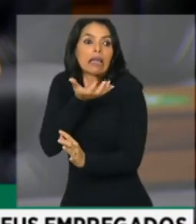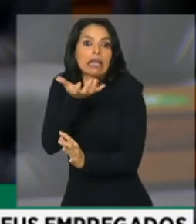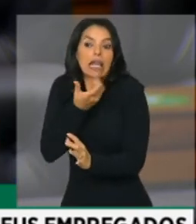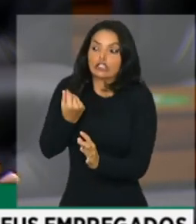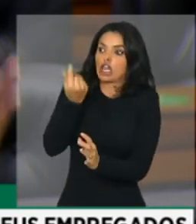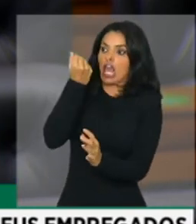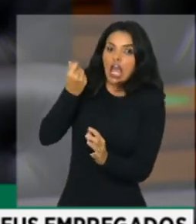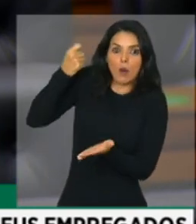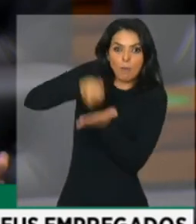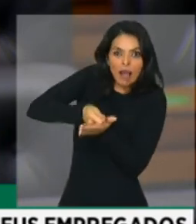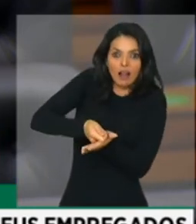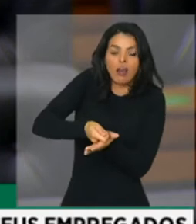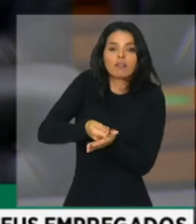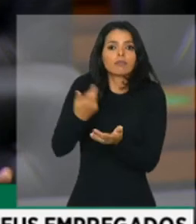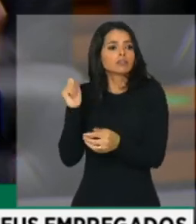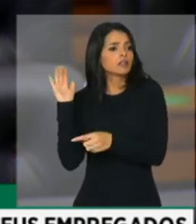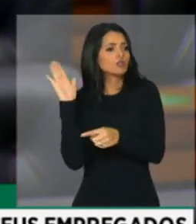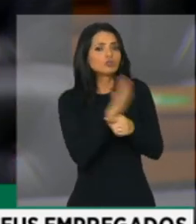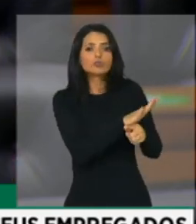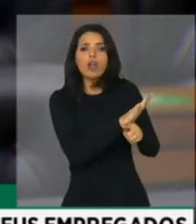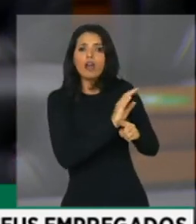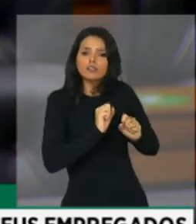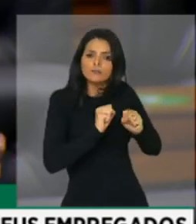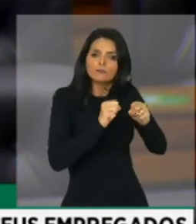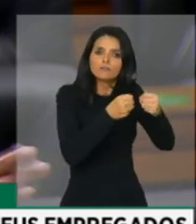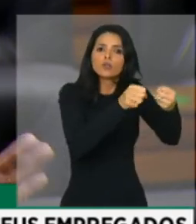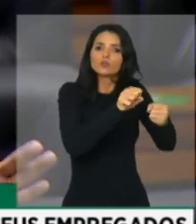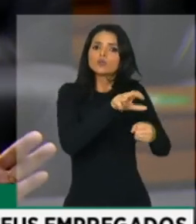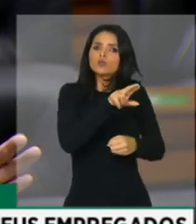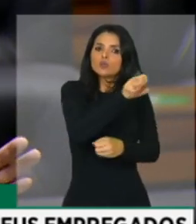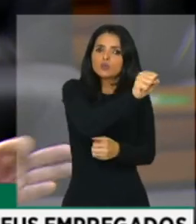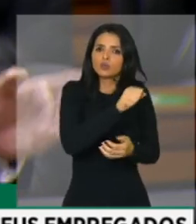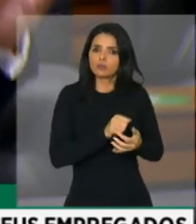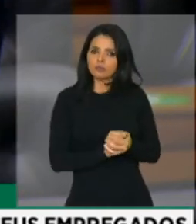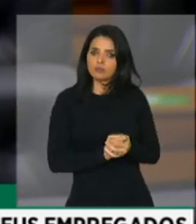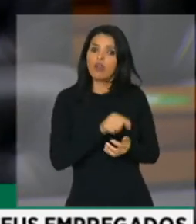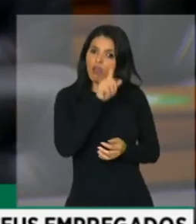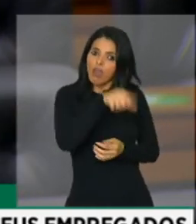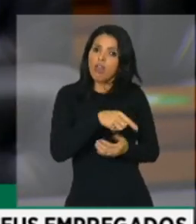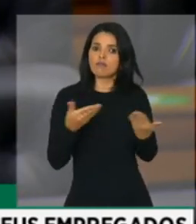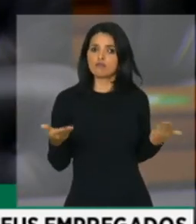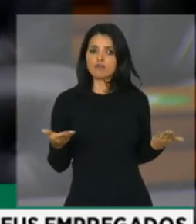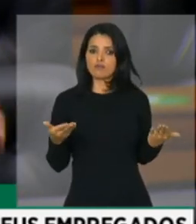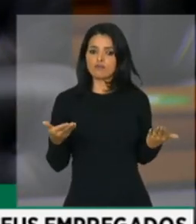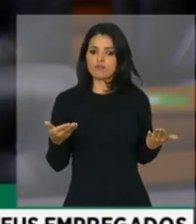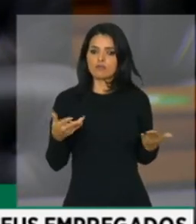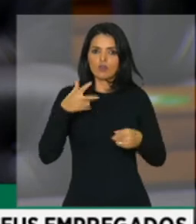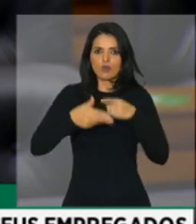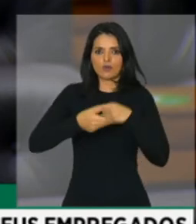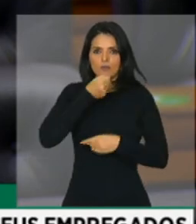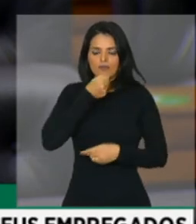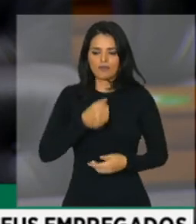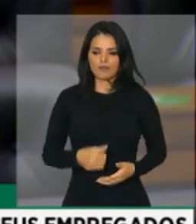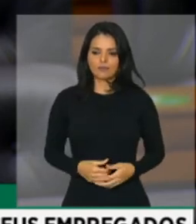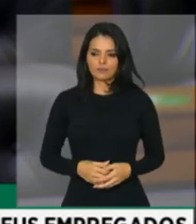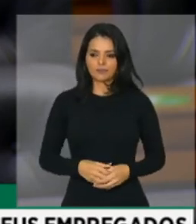TEM MUITO DINHEIRO TEM QUE AJUDAR NO ESFORÇO DO SUS, ISSO É O QUE TEM QUE SER FEITO.